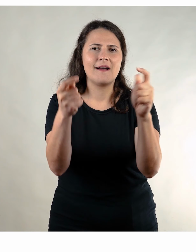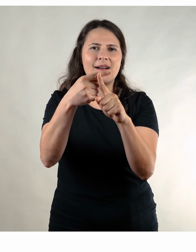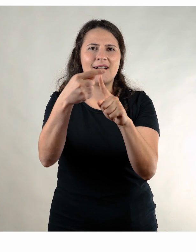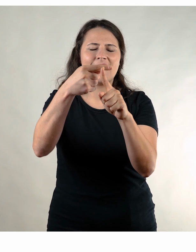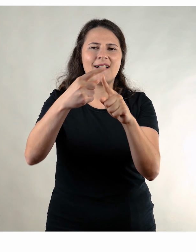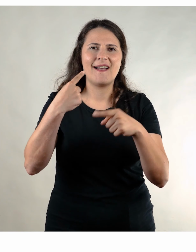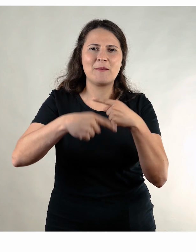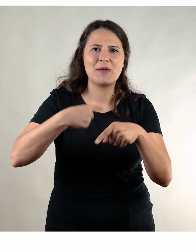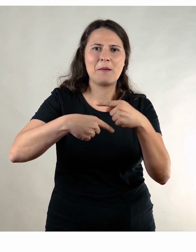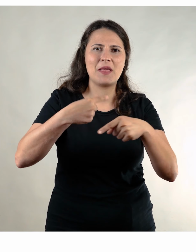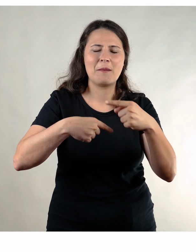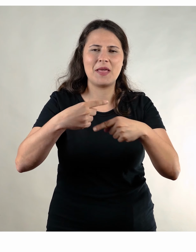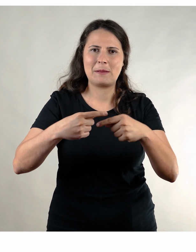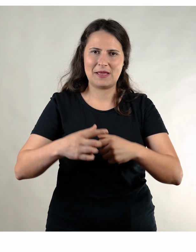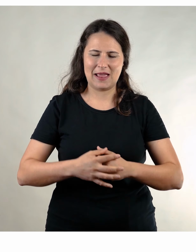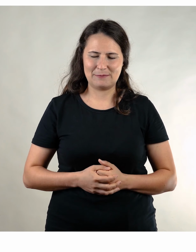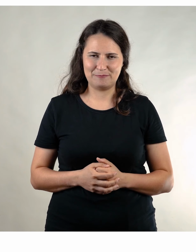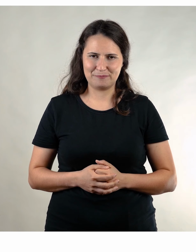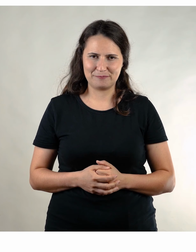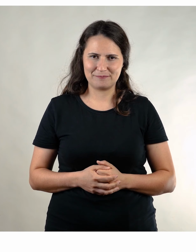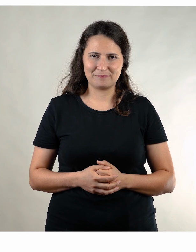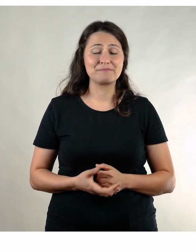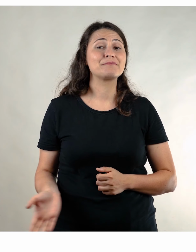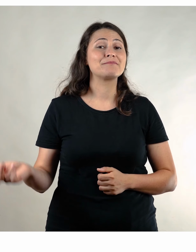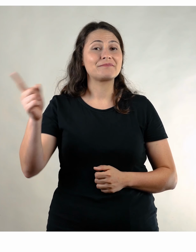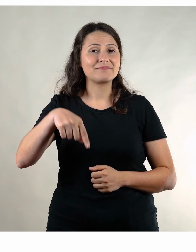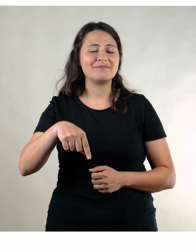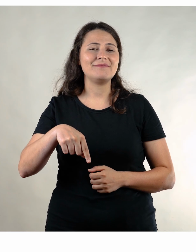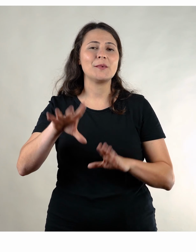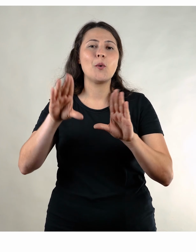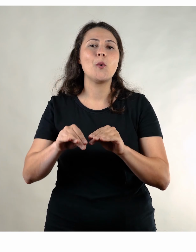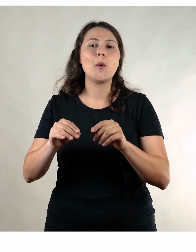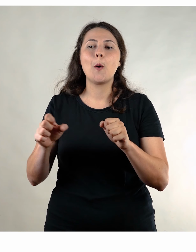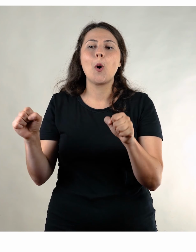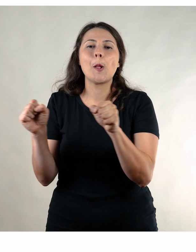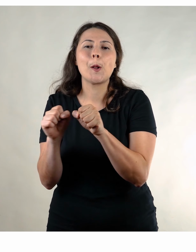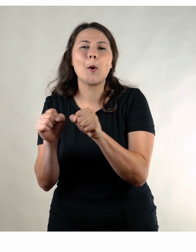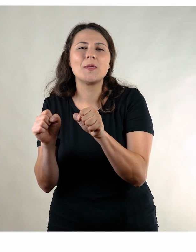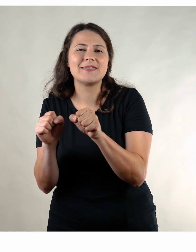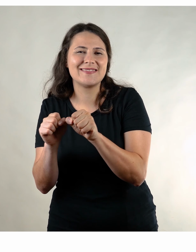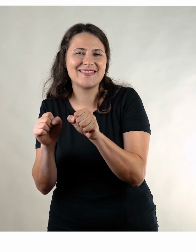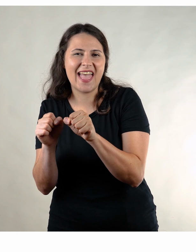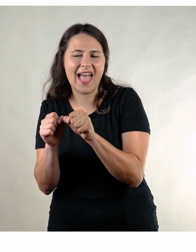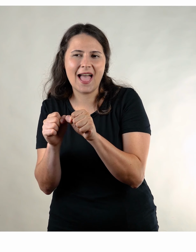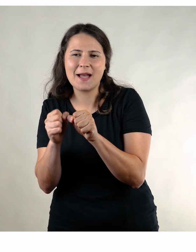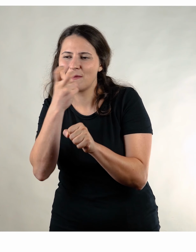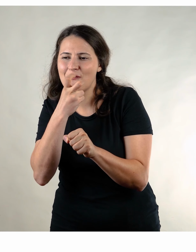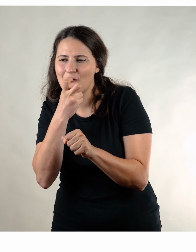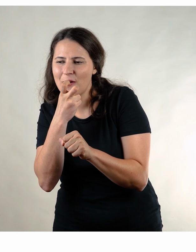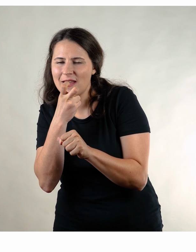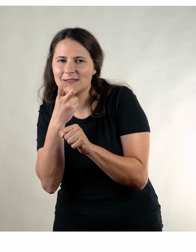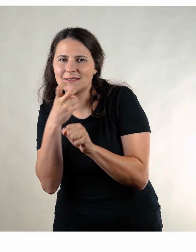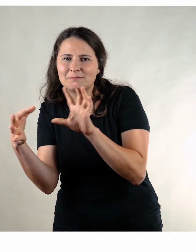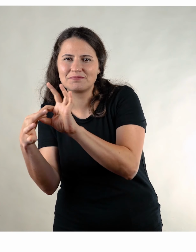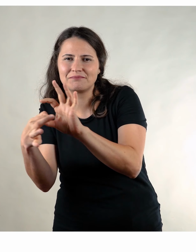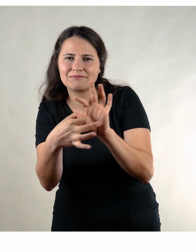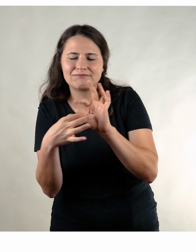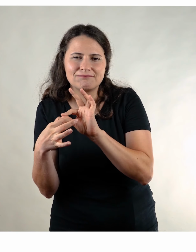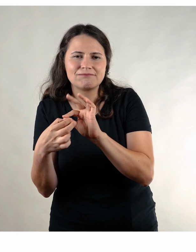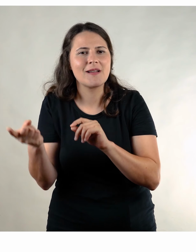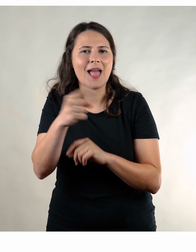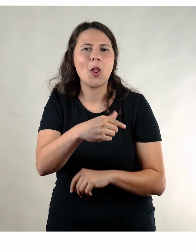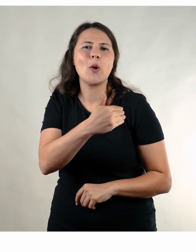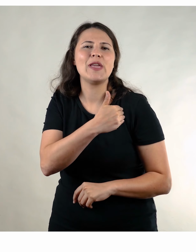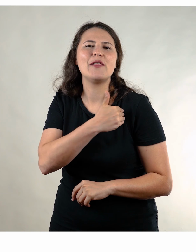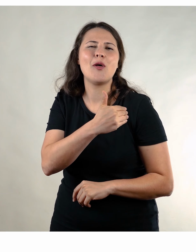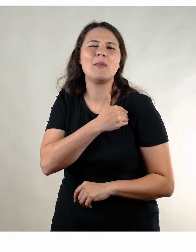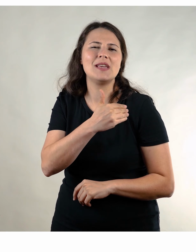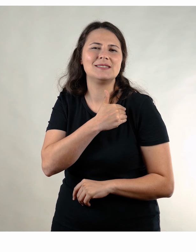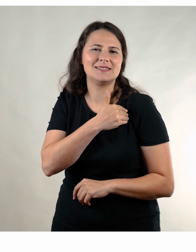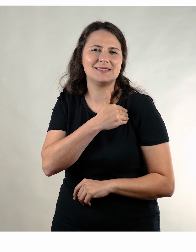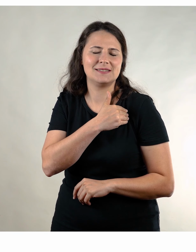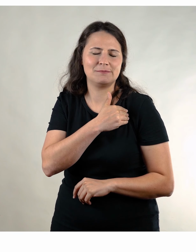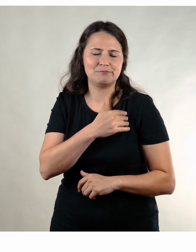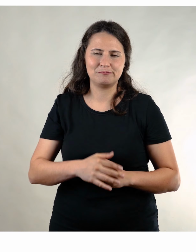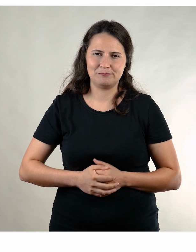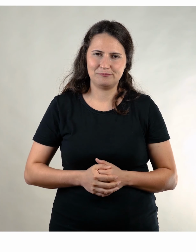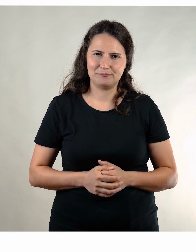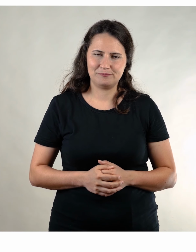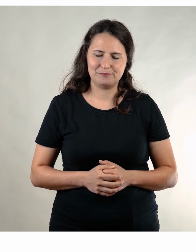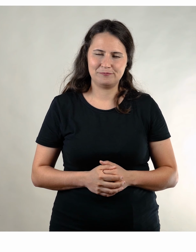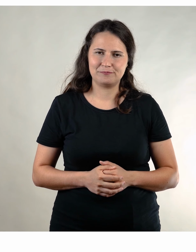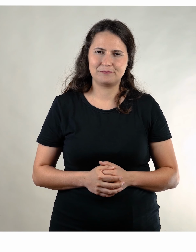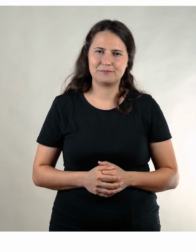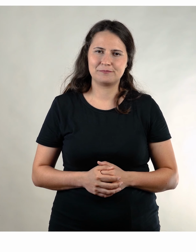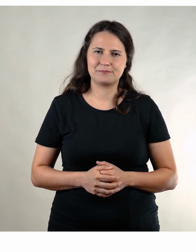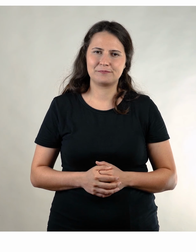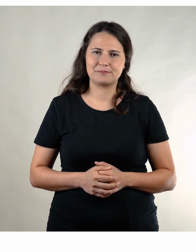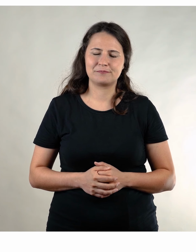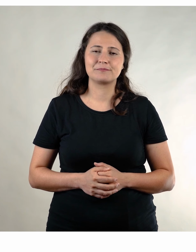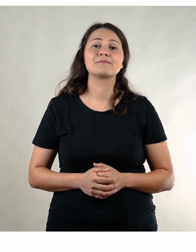Τεχνολογία Μετάδοσης Πληροφοριών σε κοντινή απόσταση και Προωθημένες Ειδοποιήσεις